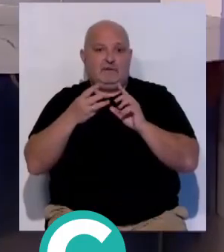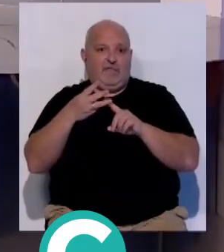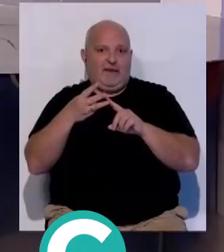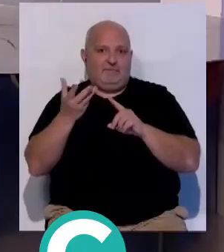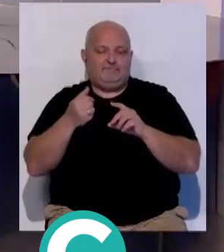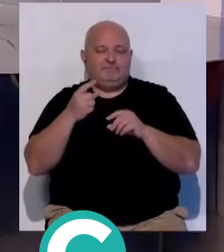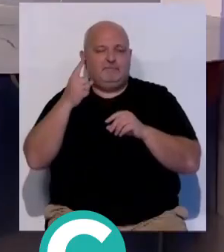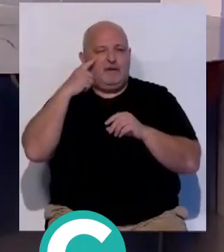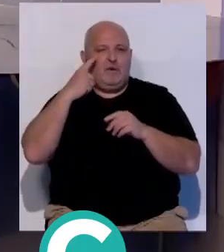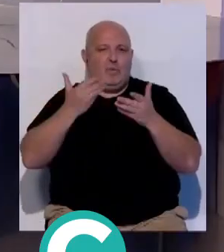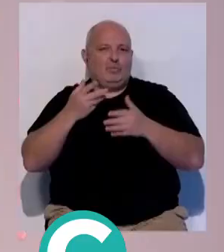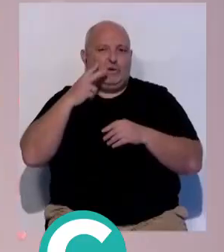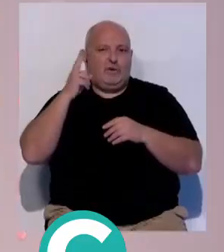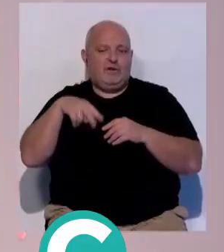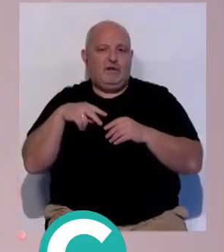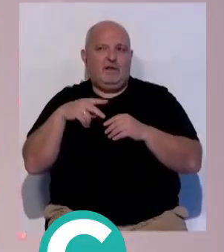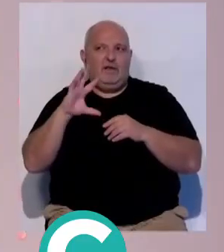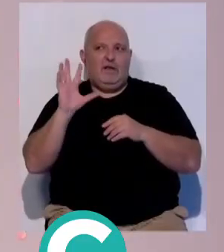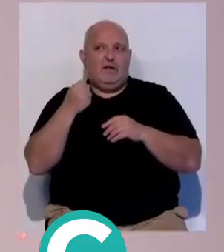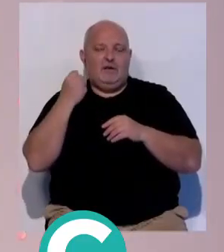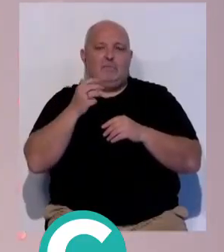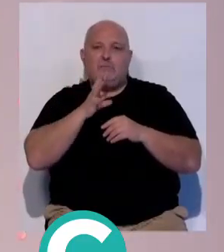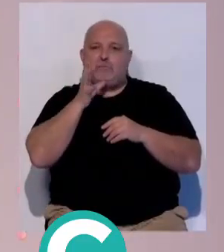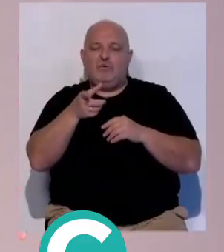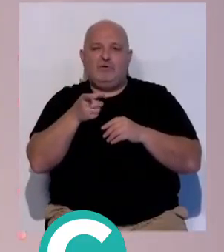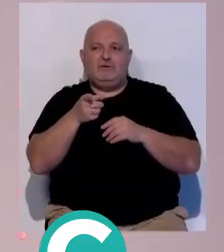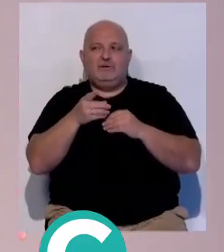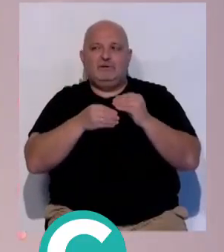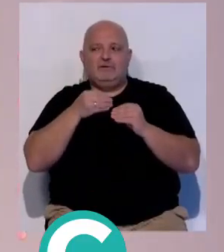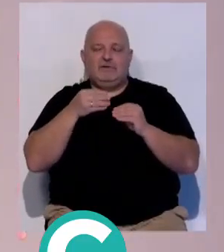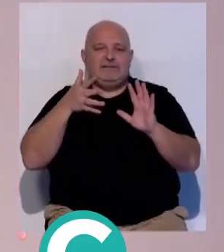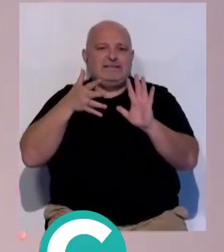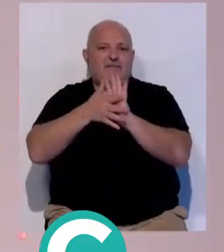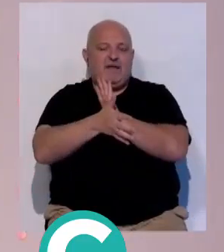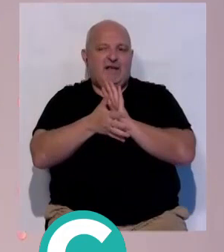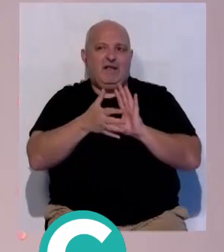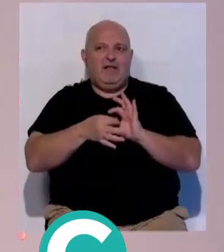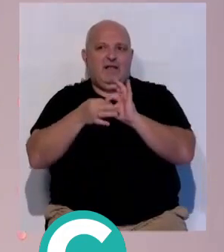también no reconocer lo que lo que han conseguido sobre todo por lo que significa para Sudamérica